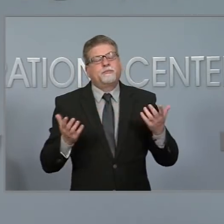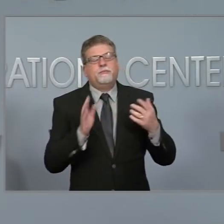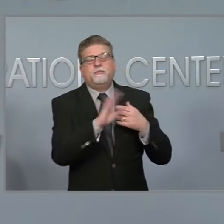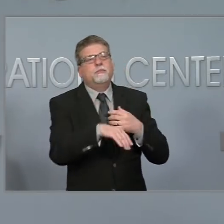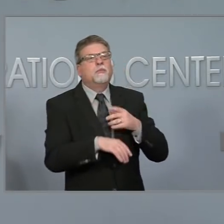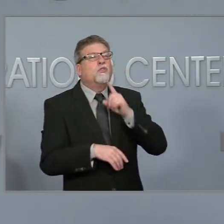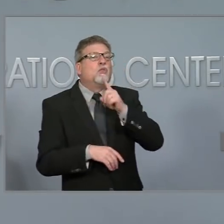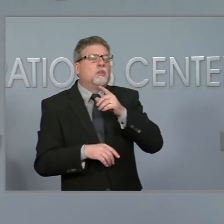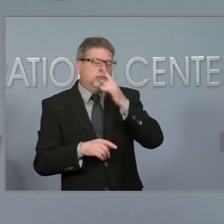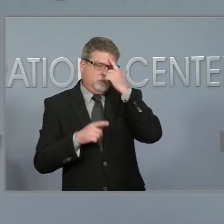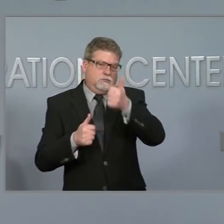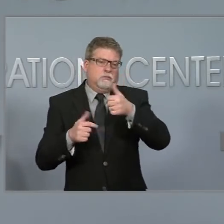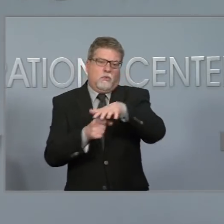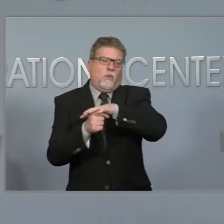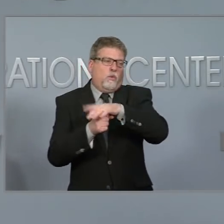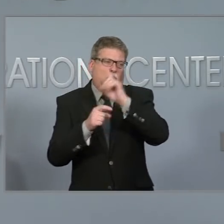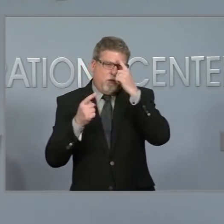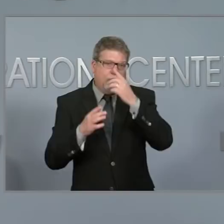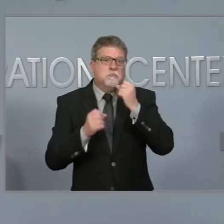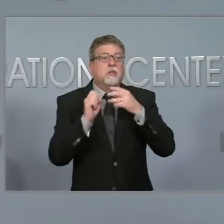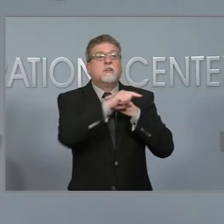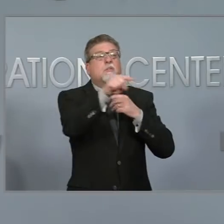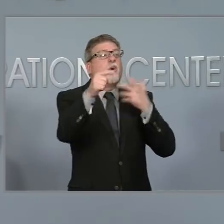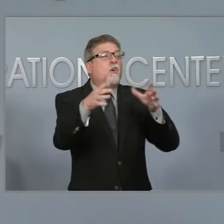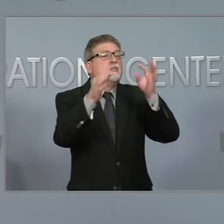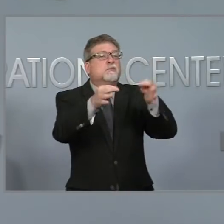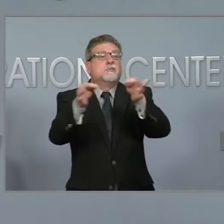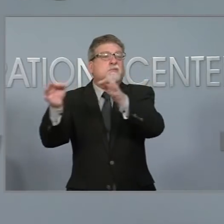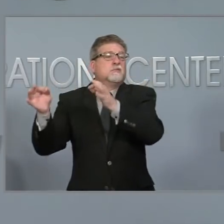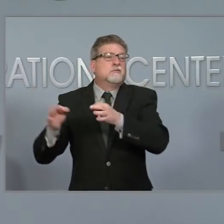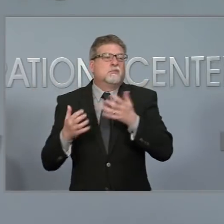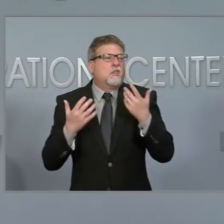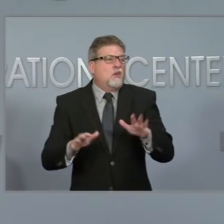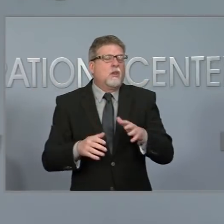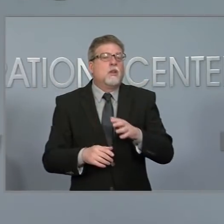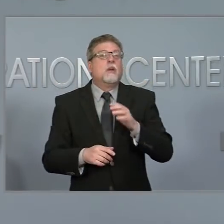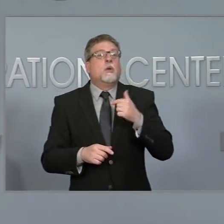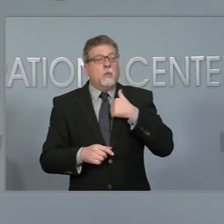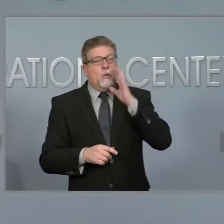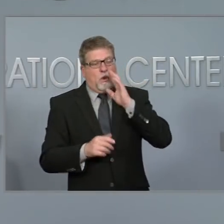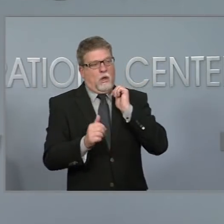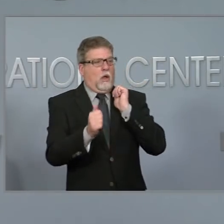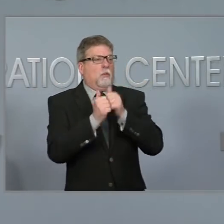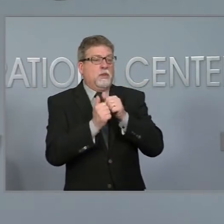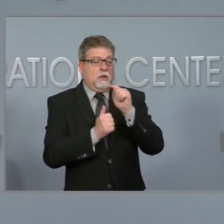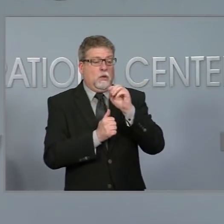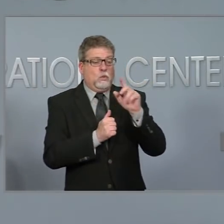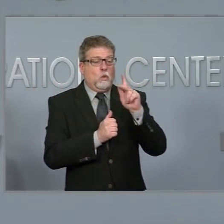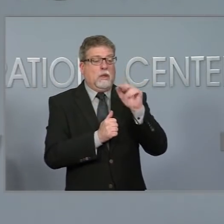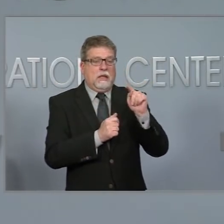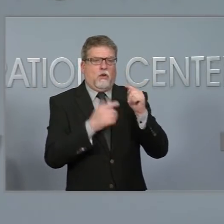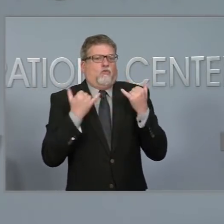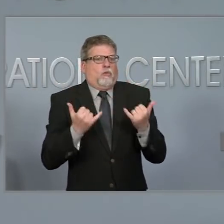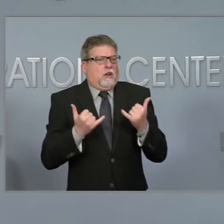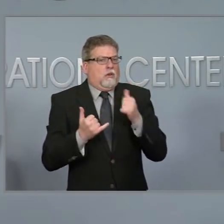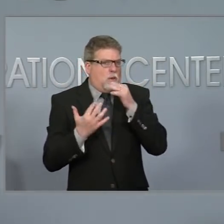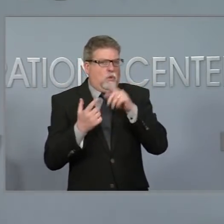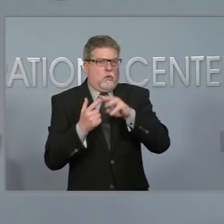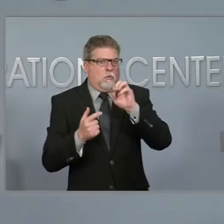si usted desea que le habían pagado ven la alcaldesa, haga y